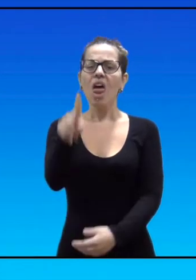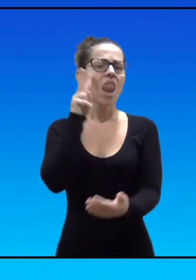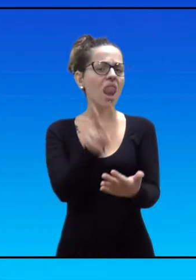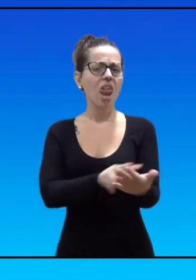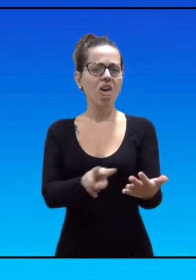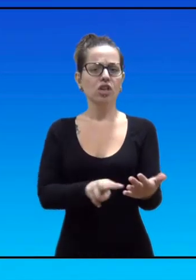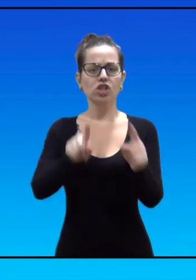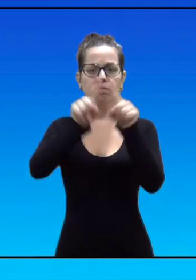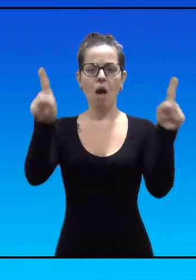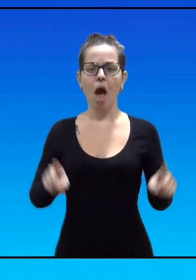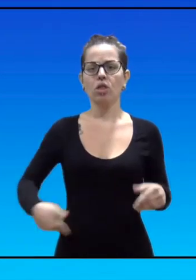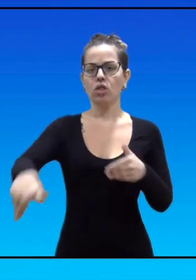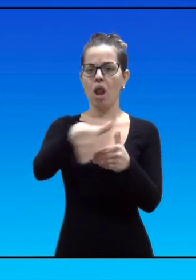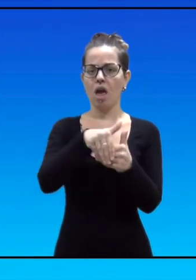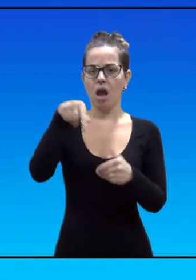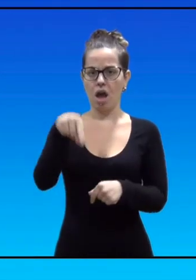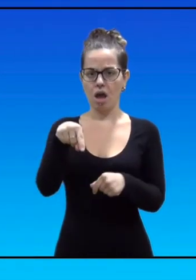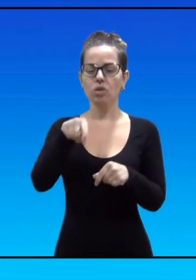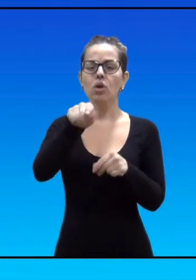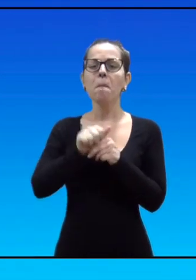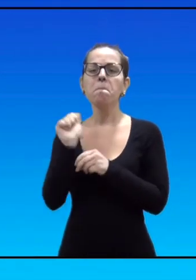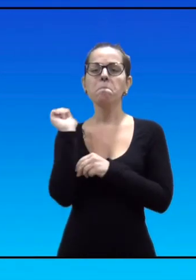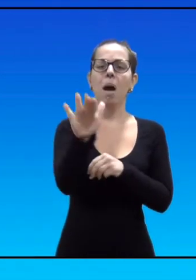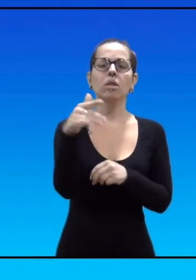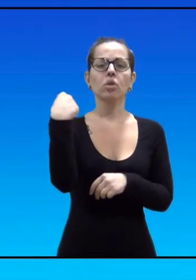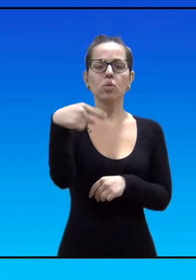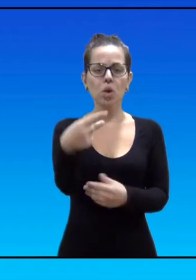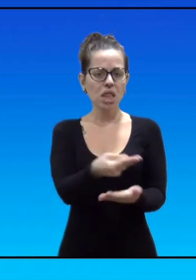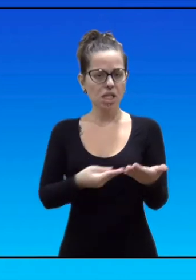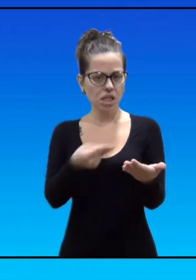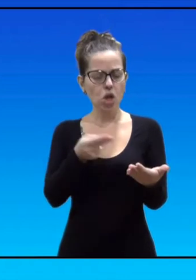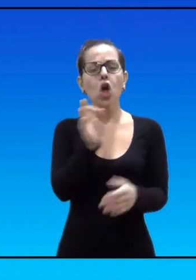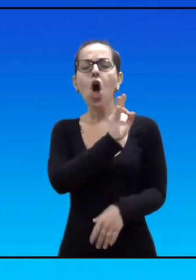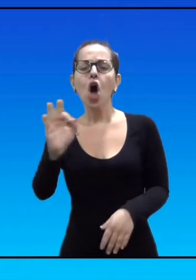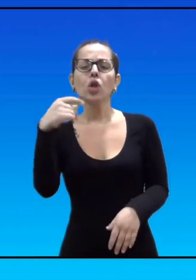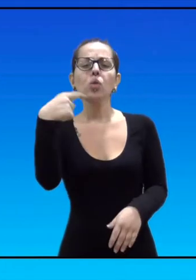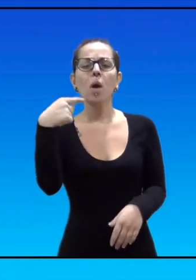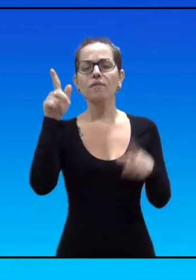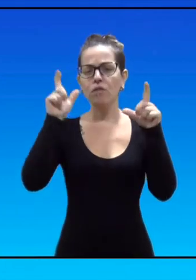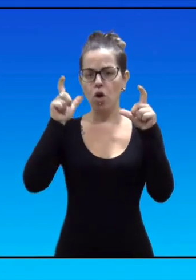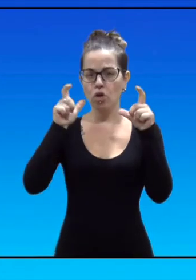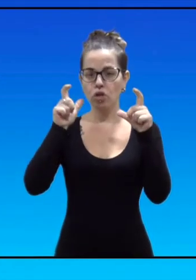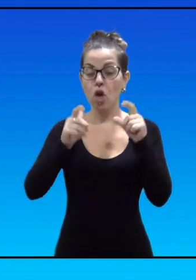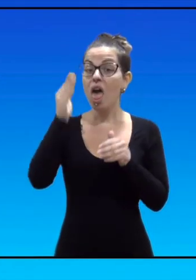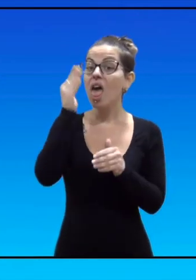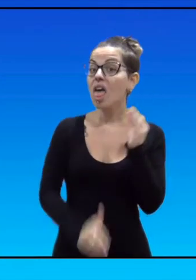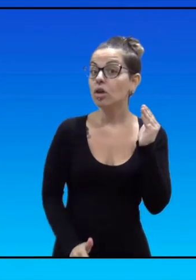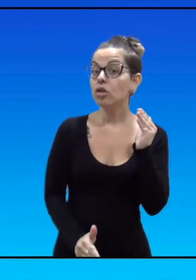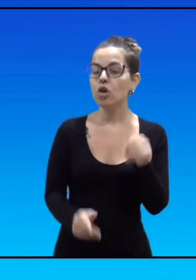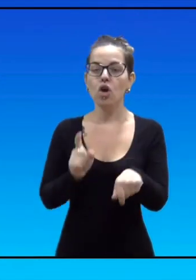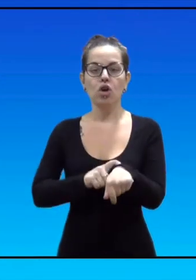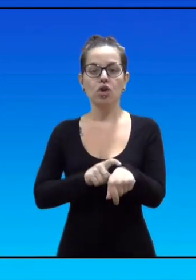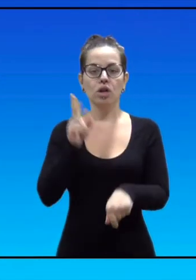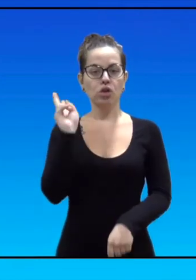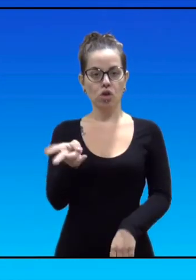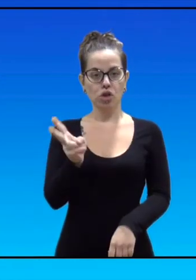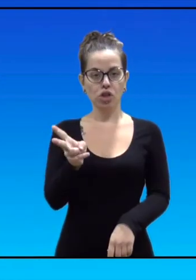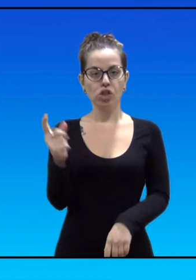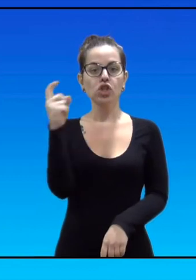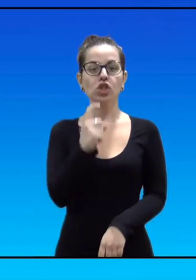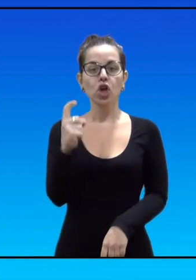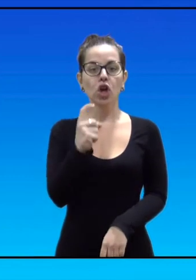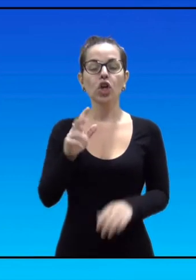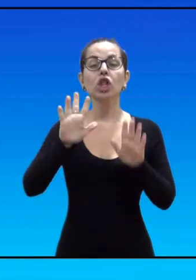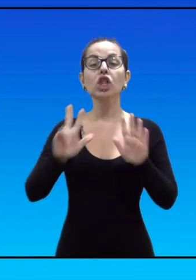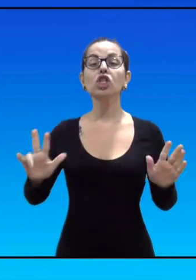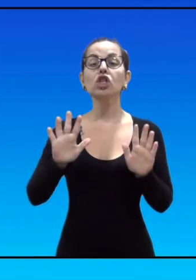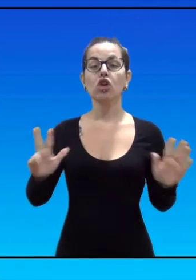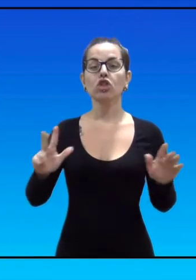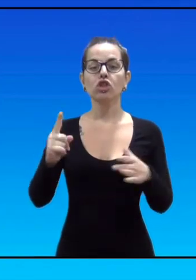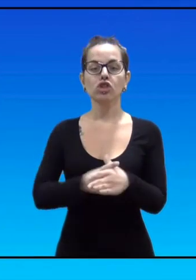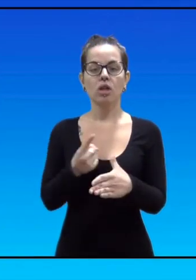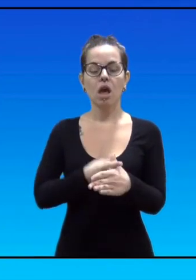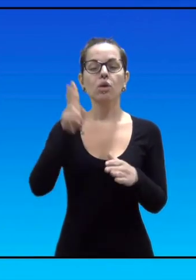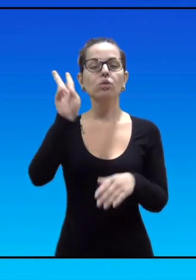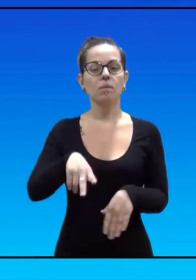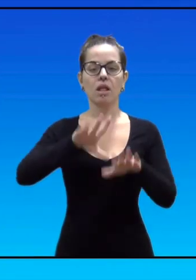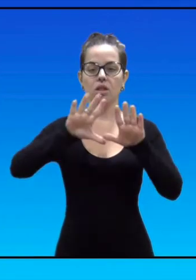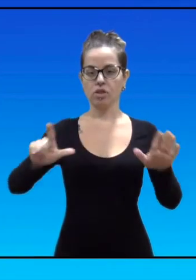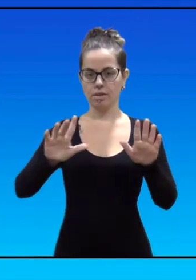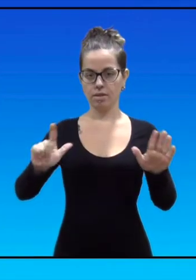Leggi il bando allegato qui sotto e inviaci il tuo disegno o la tua foto entro le ore 12 del 18 gennaio 2017.